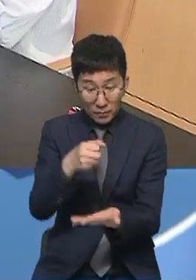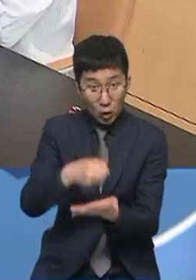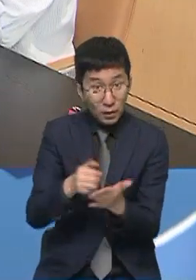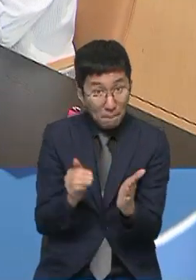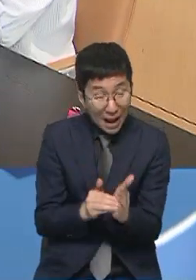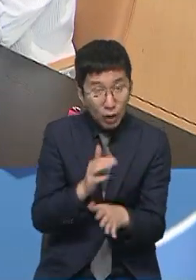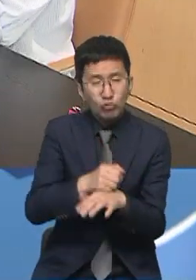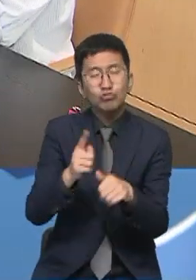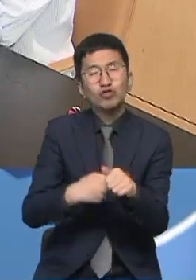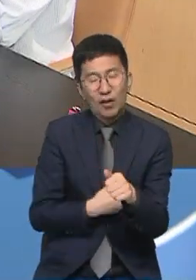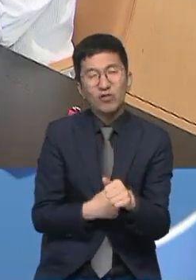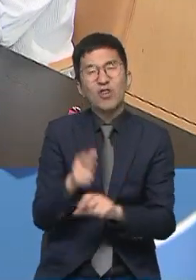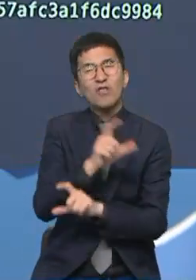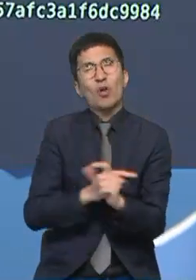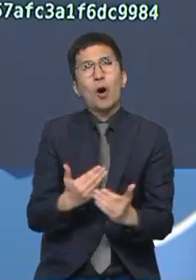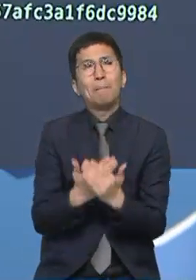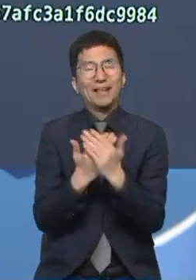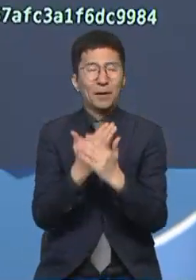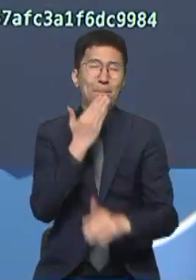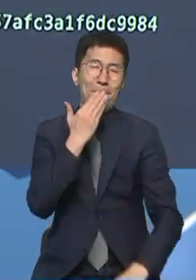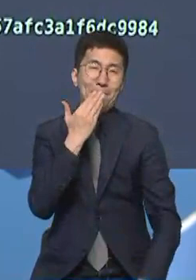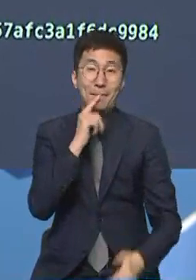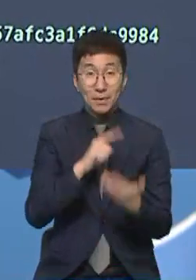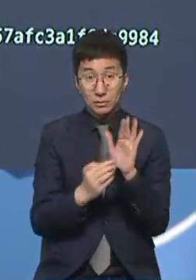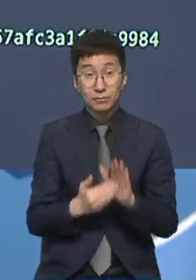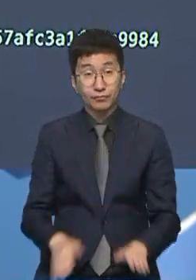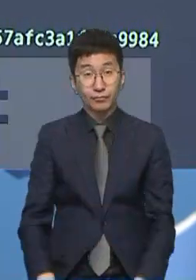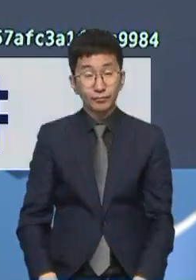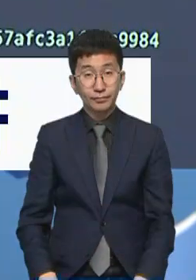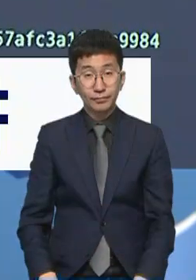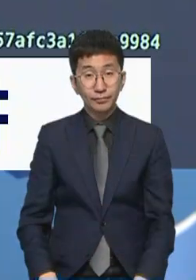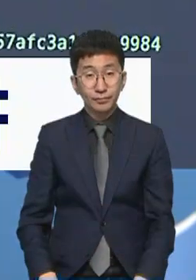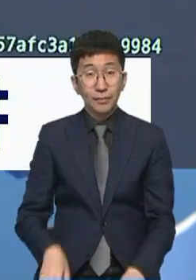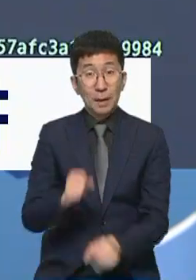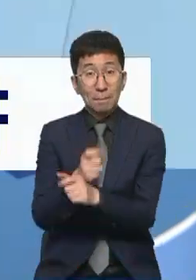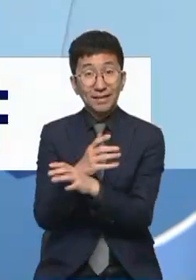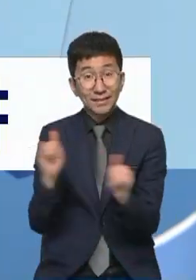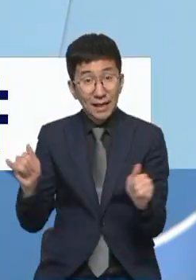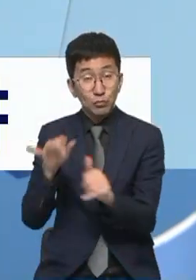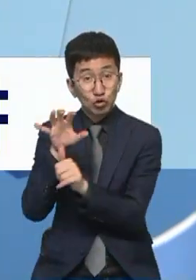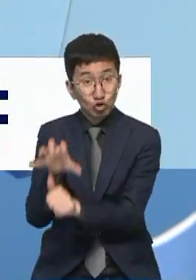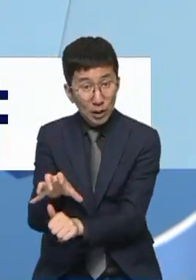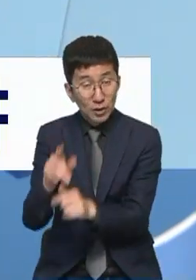업계에서는 코인이 규제 안으로 들어오게 되면 하나의 산업으로 성장할 가능성이 크다고 보고 있습니다. 발행자 등을 규제하면 사기성이 짙은